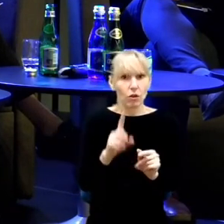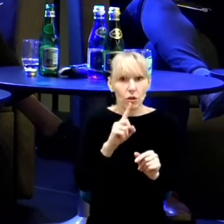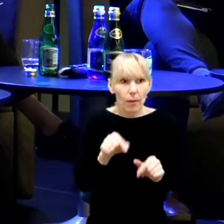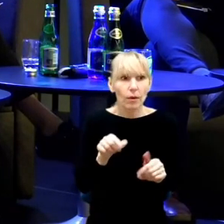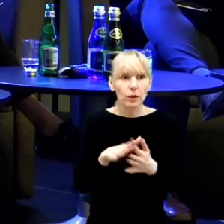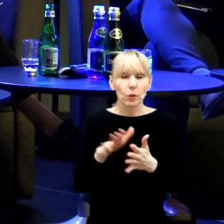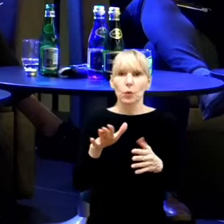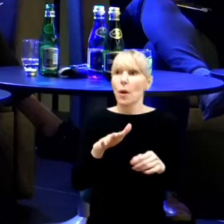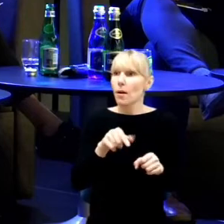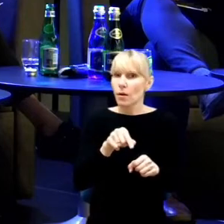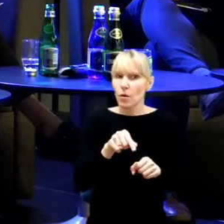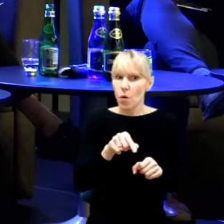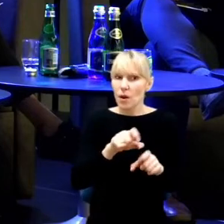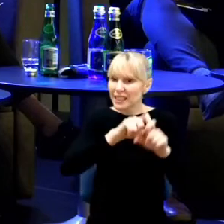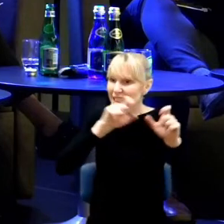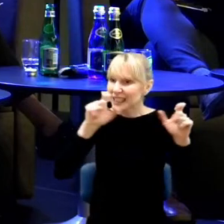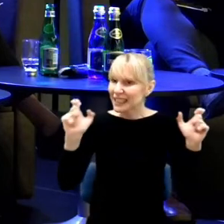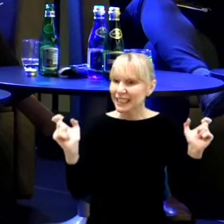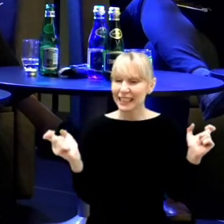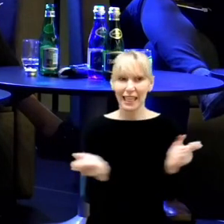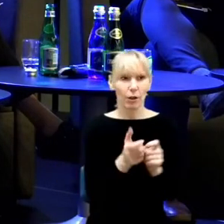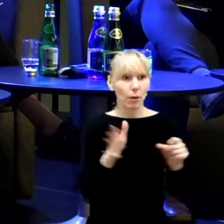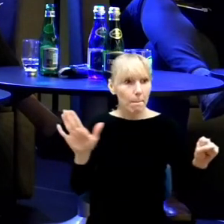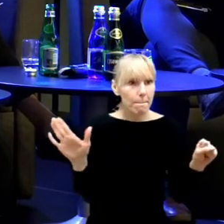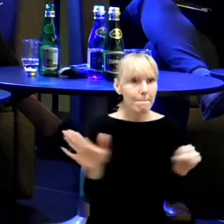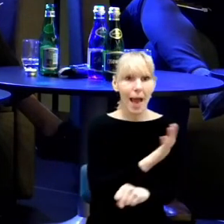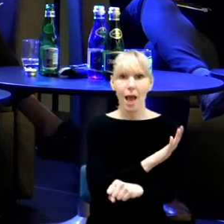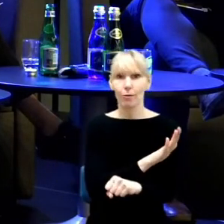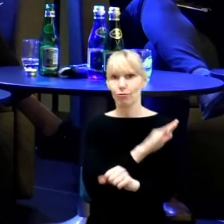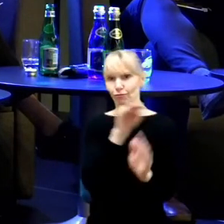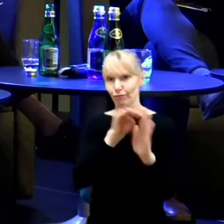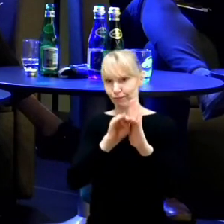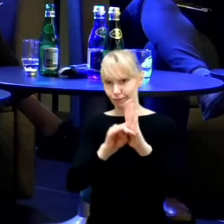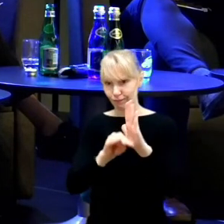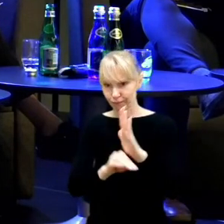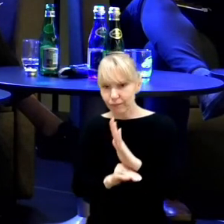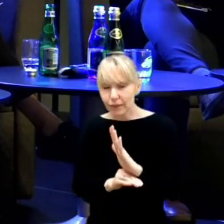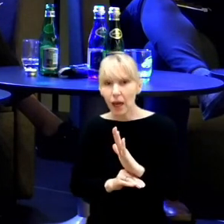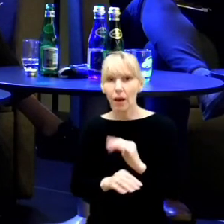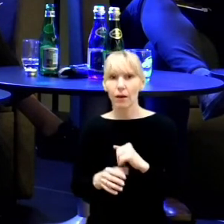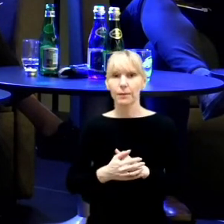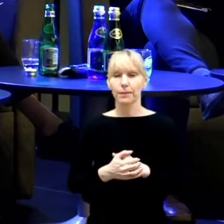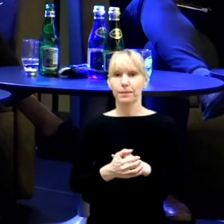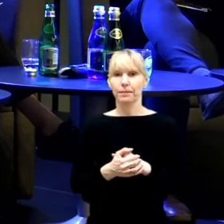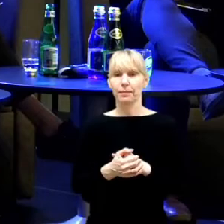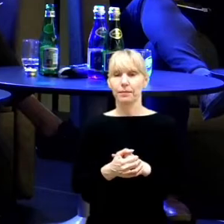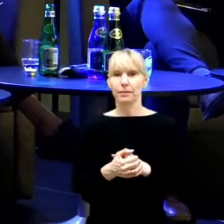samorealizować, zwracają uwagę na nieco inne. Mojemu pokoleniu się wydawało, że powinna być prosta odpowiedź.